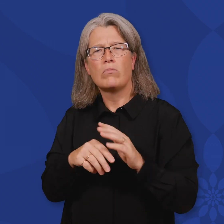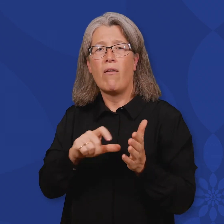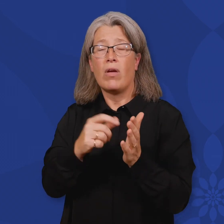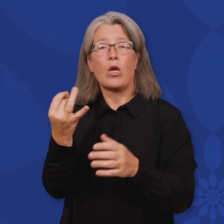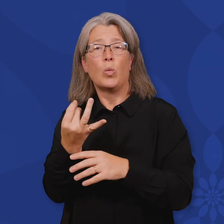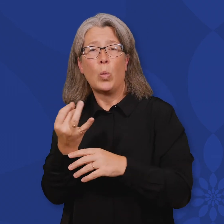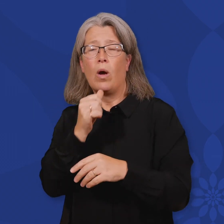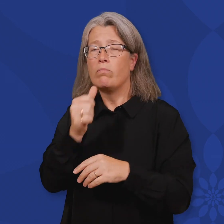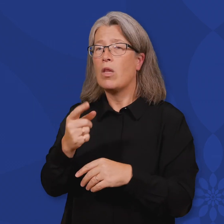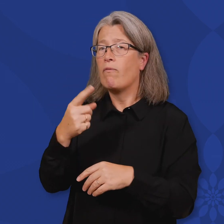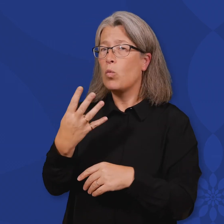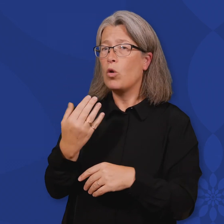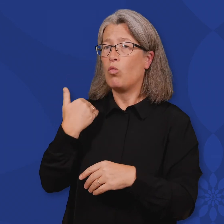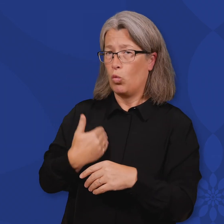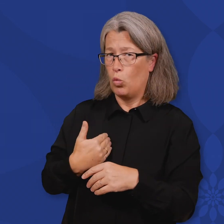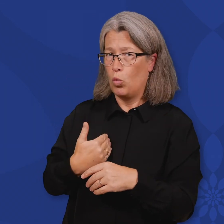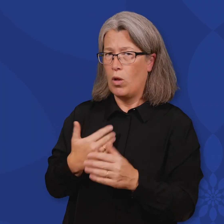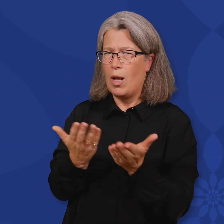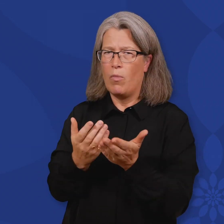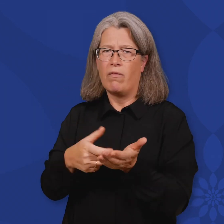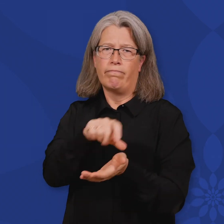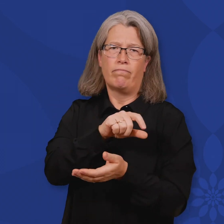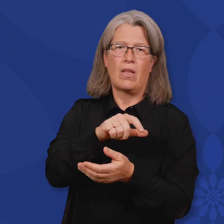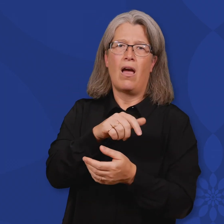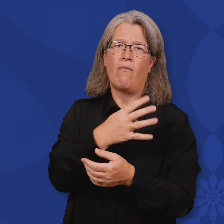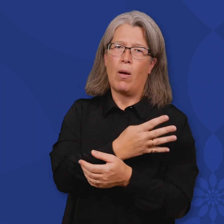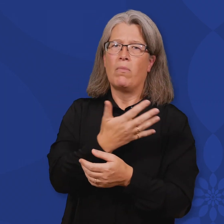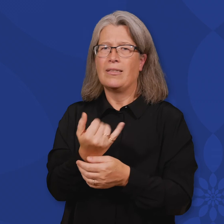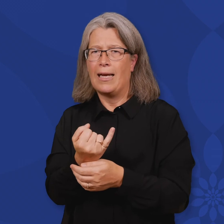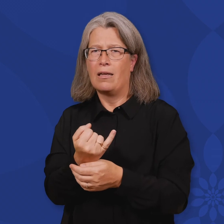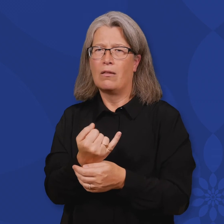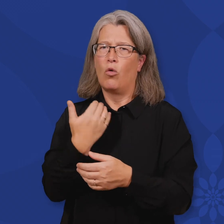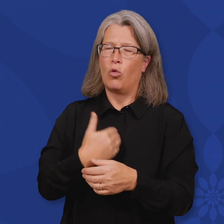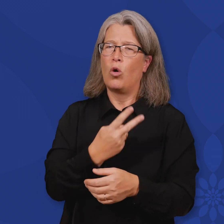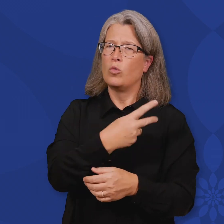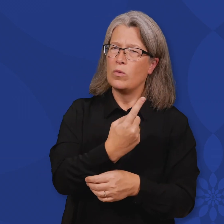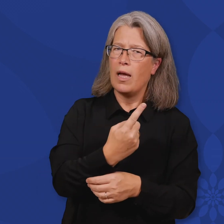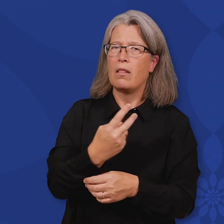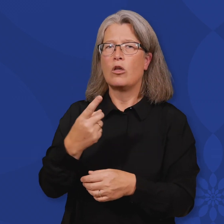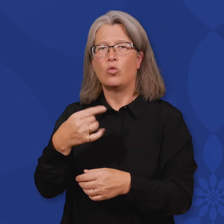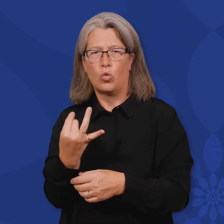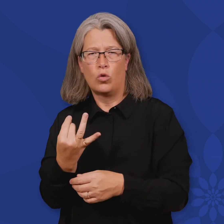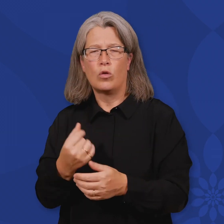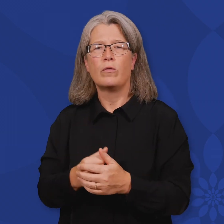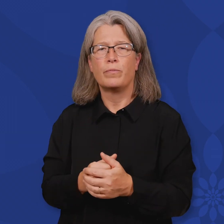Vecka 7 rapporterades 14 dödsfall, då antalen under veckorna 5-6 var 21 och 17.